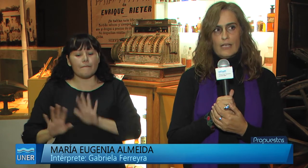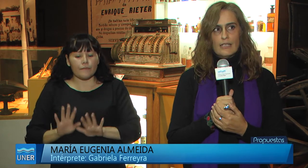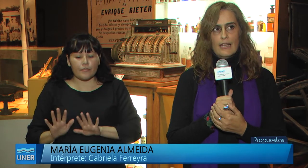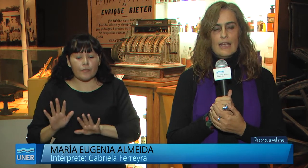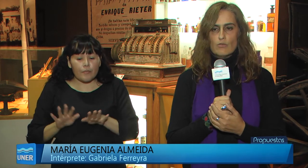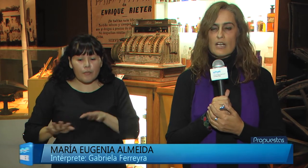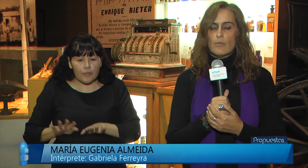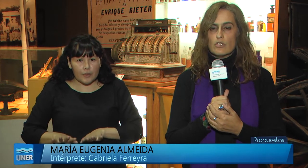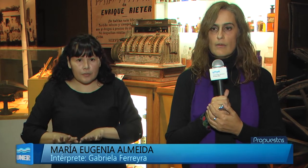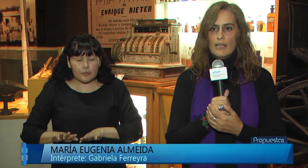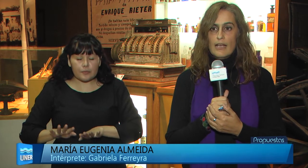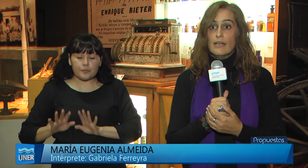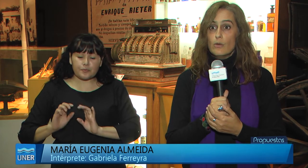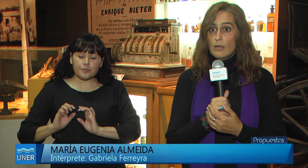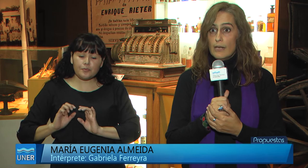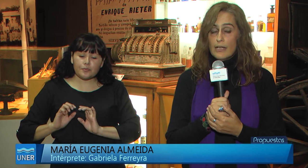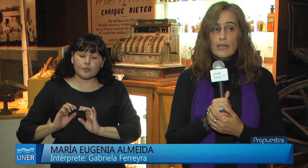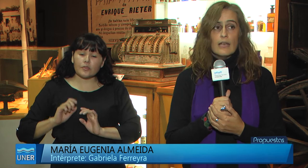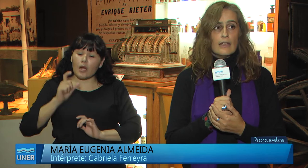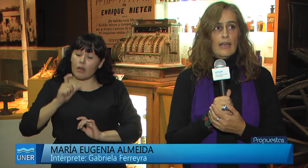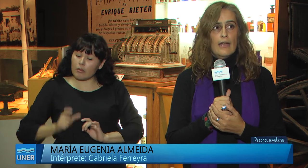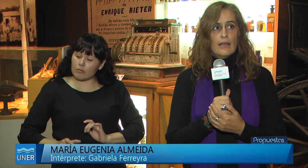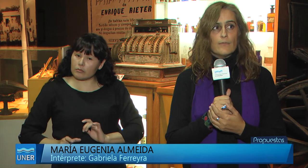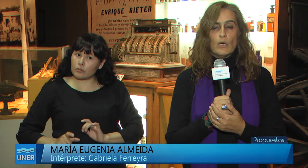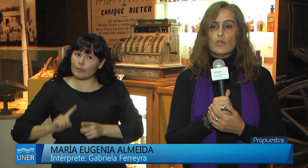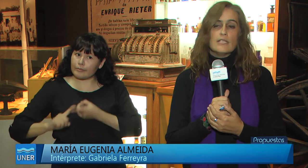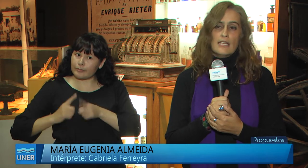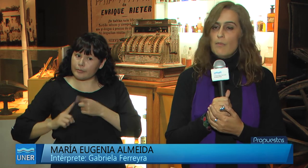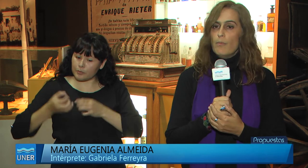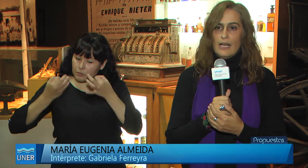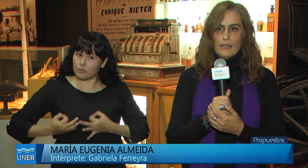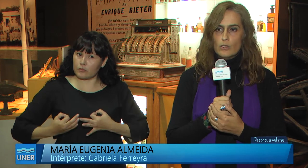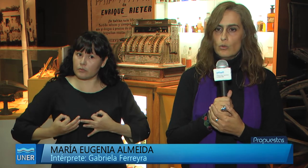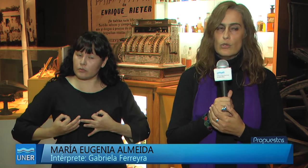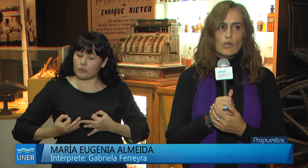Nos parece que es una responsabilidad ineludible, que cuando diseñamos planes de estudio,